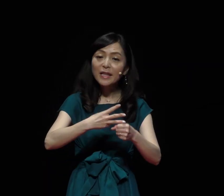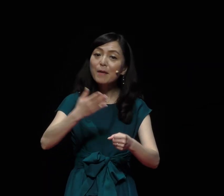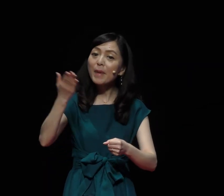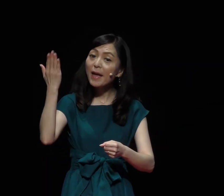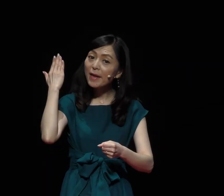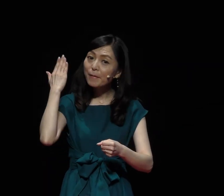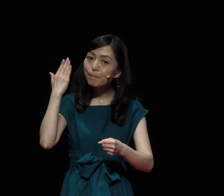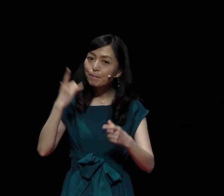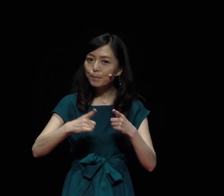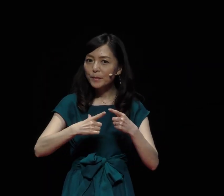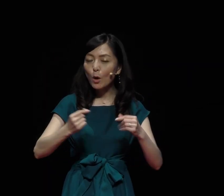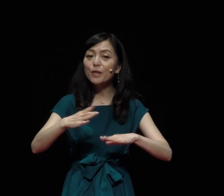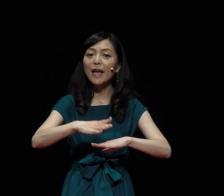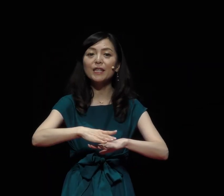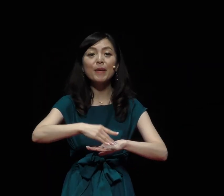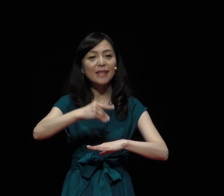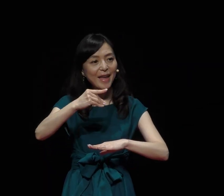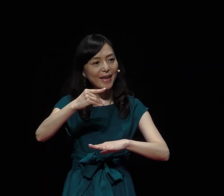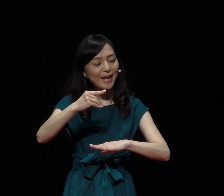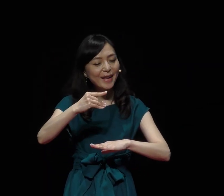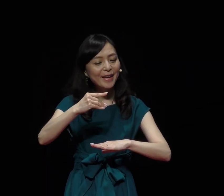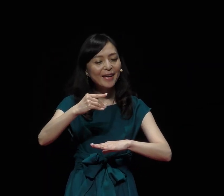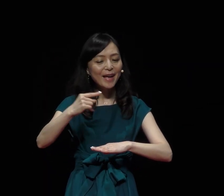Hace 3 años por primera vez en Japón